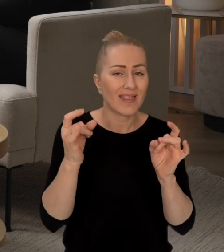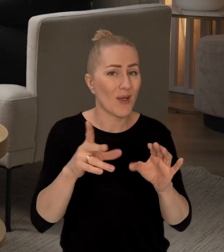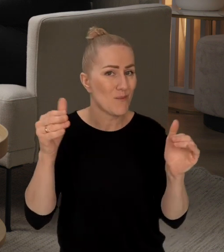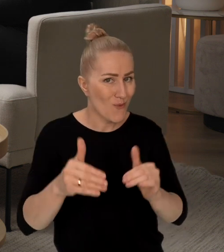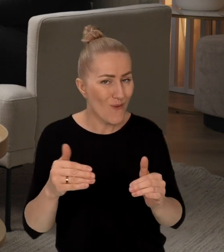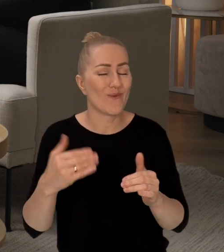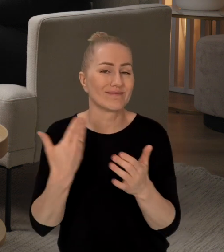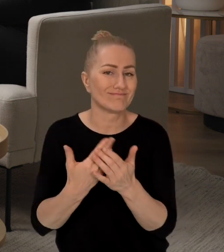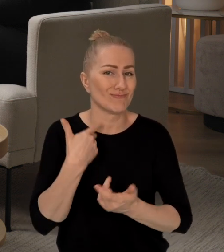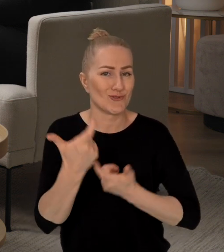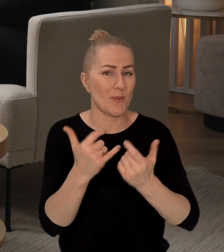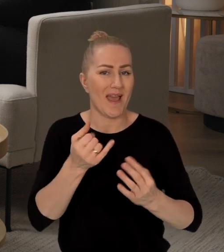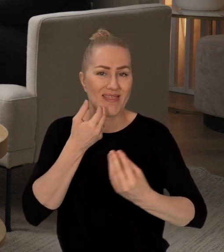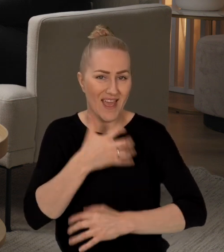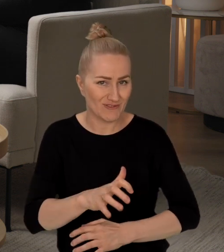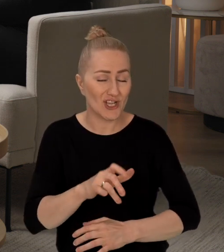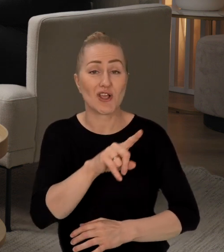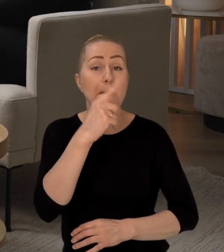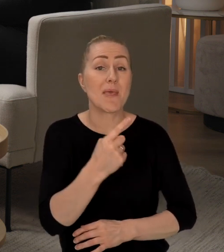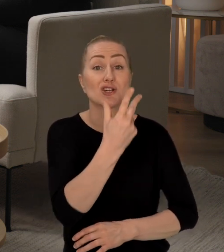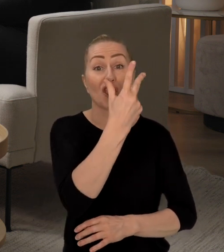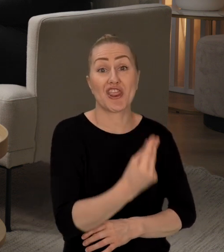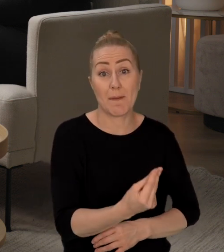jak najszybciej w pierwszym trymestrze, jeżeli mamy taką możliwość robienia tego